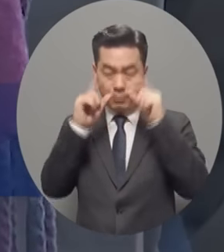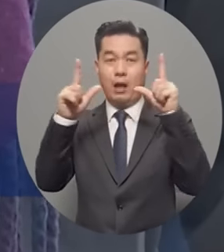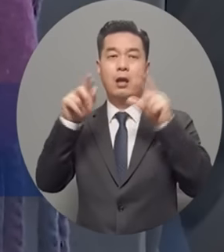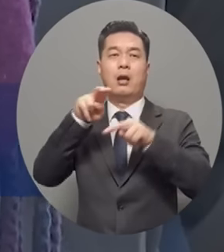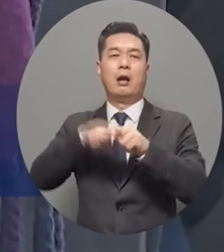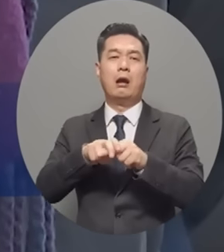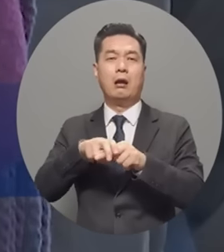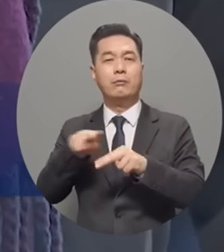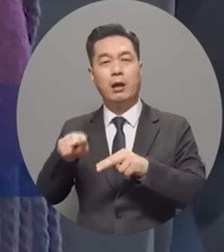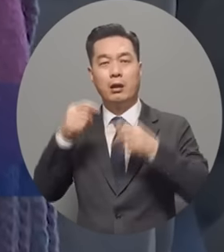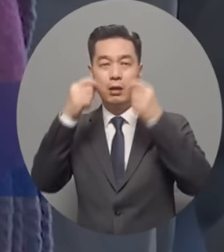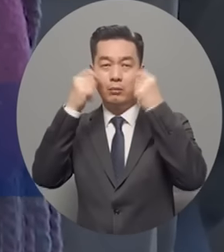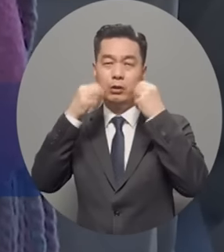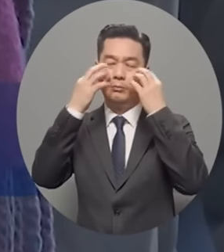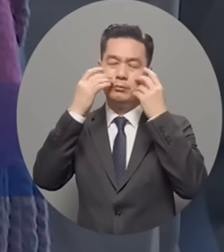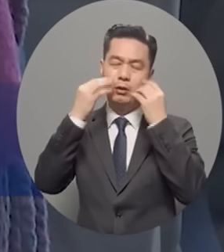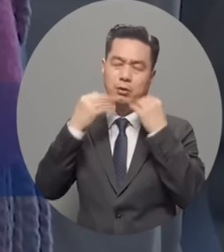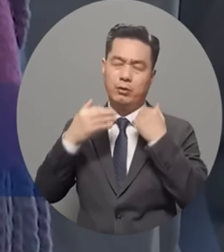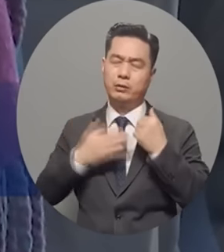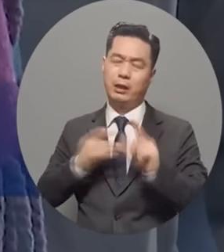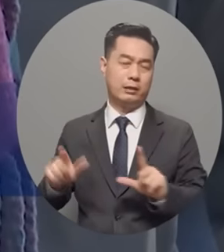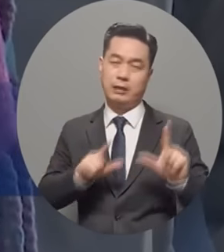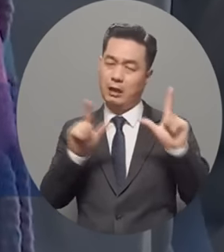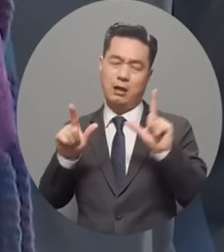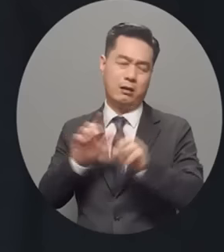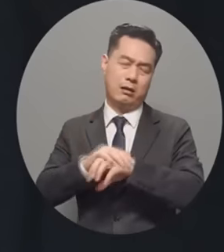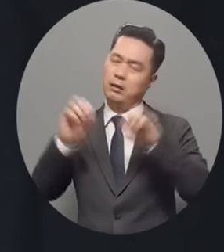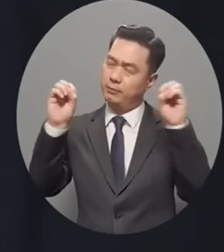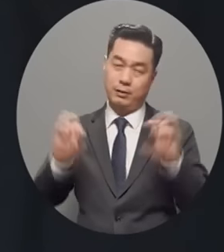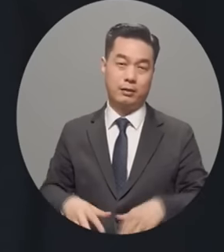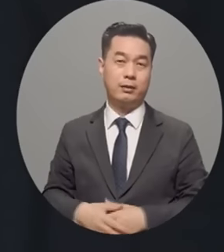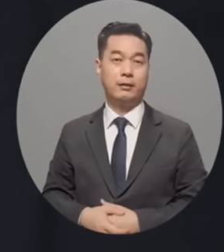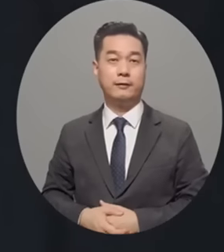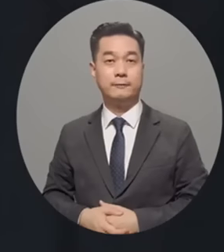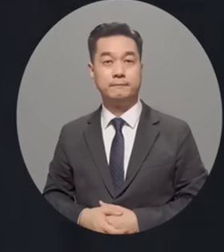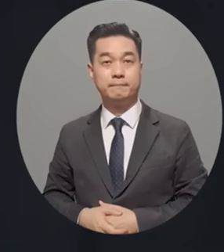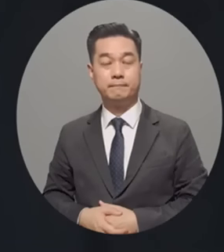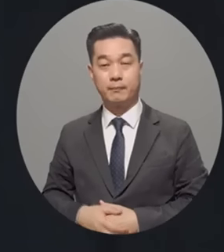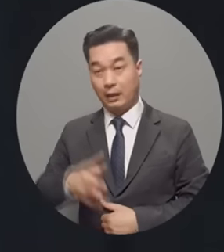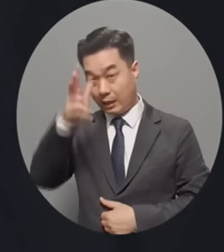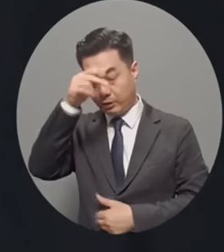자다가도 벌떡벌떡 일어나고, 일어나서 앉아 있으면 눈물만 흘리고, 사는 게 아니에요, 진짜.